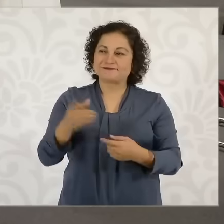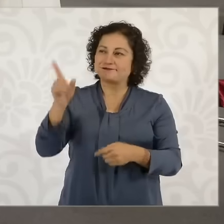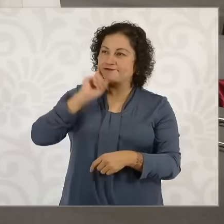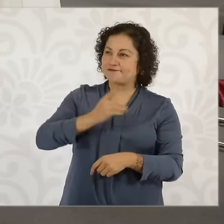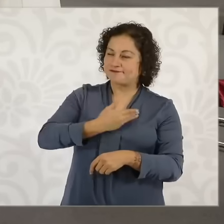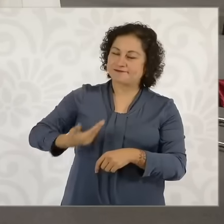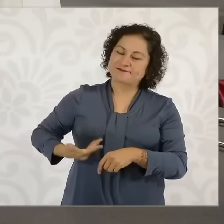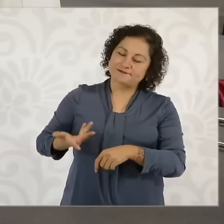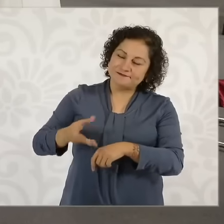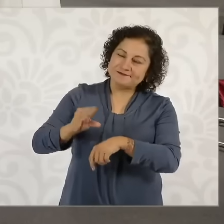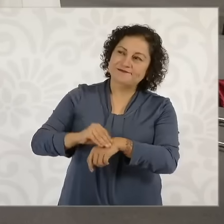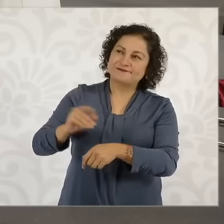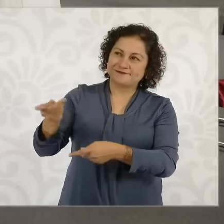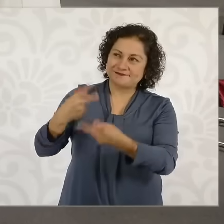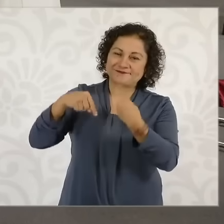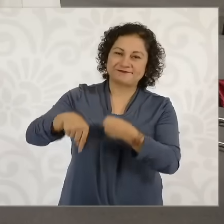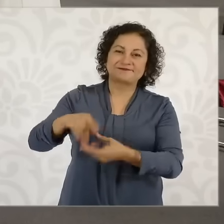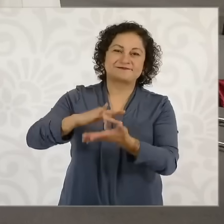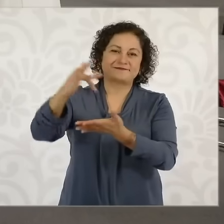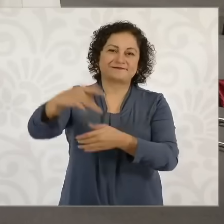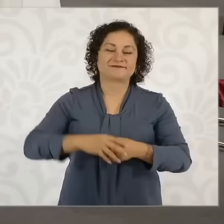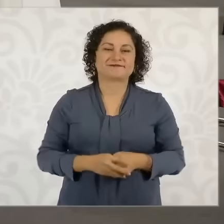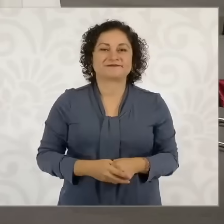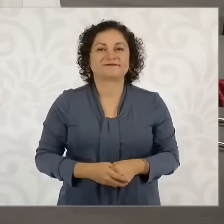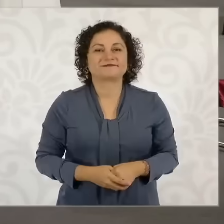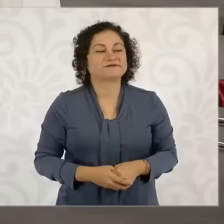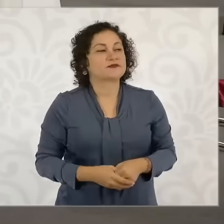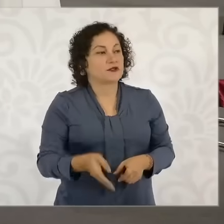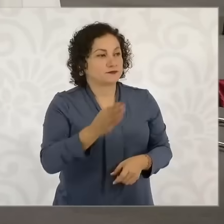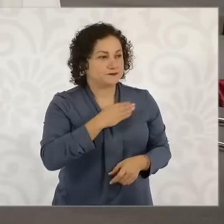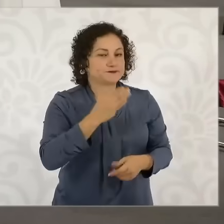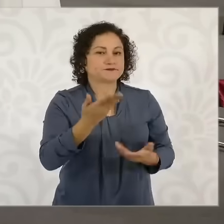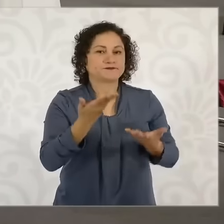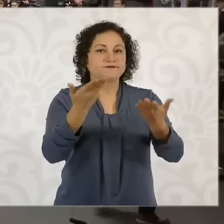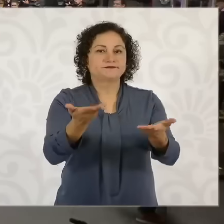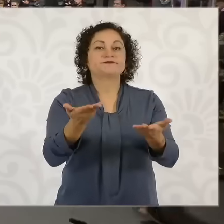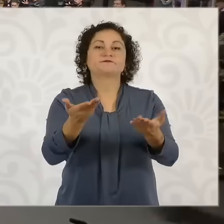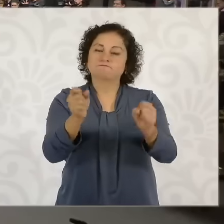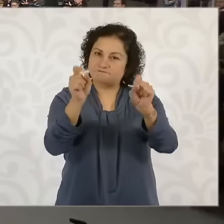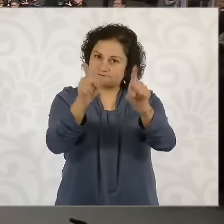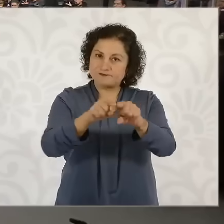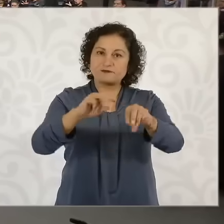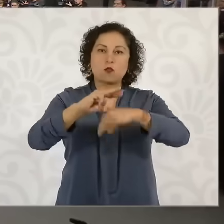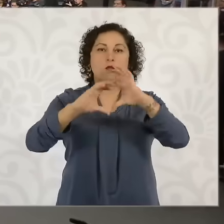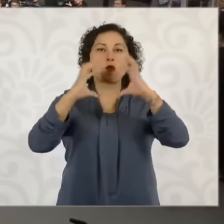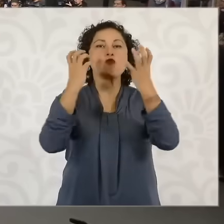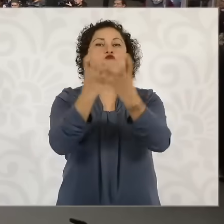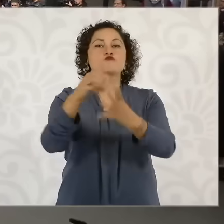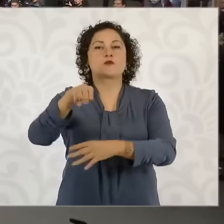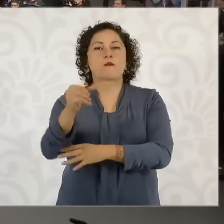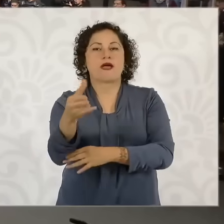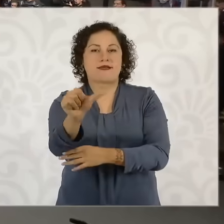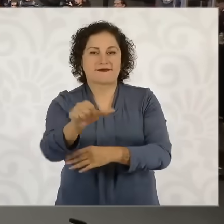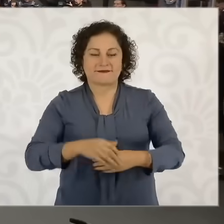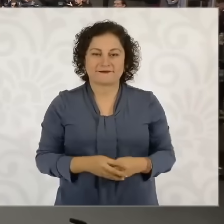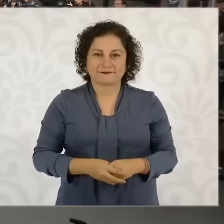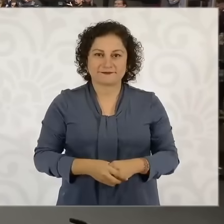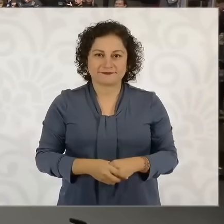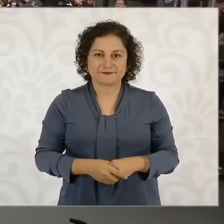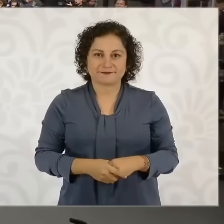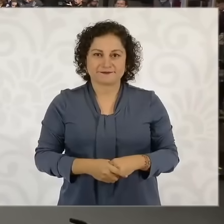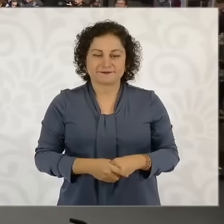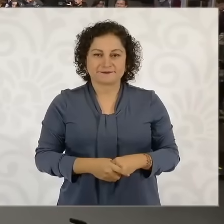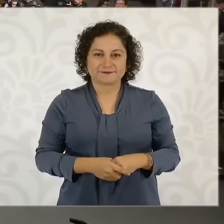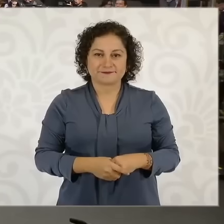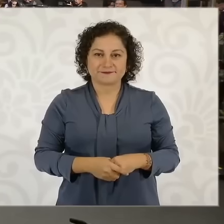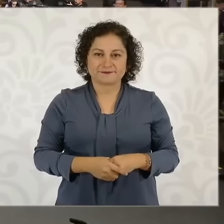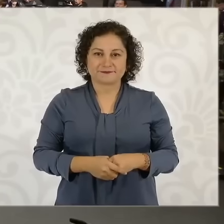de estar aquí el día de hoy. Muchas gracias. Gracias. Bueno, seguimos con Mundo Maya, general.